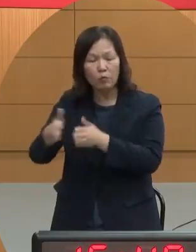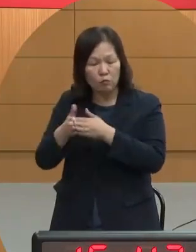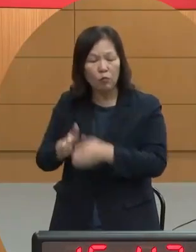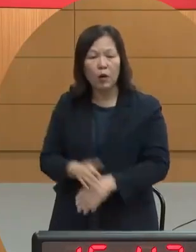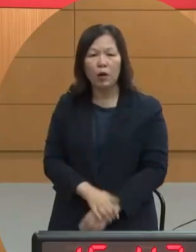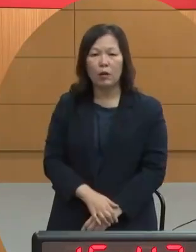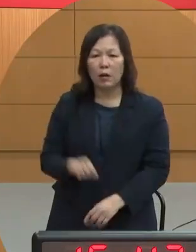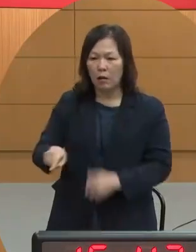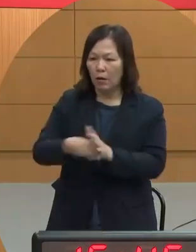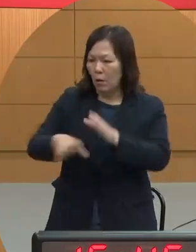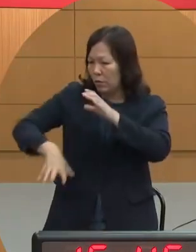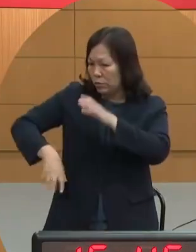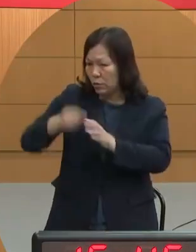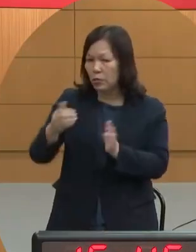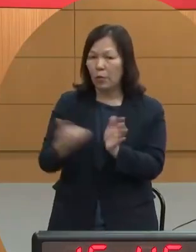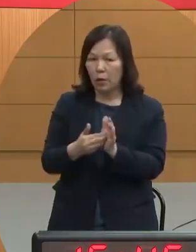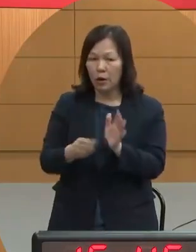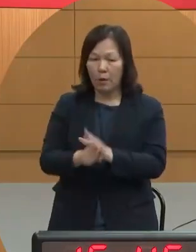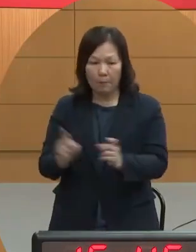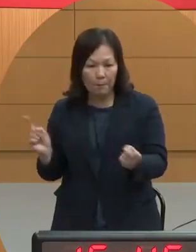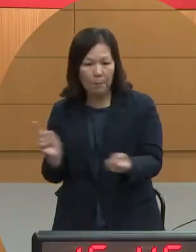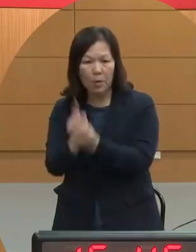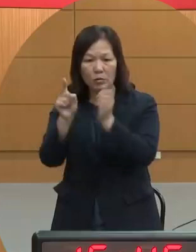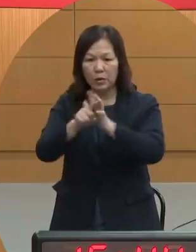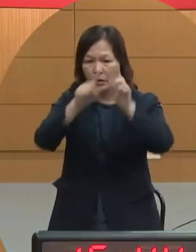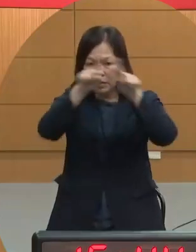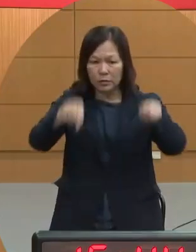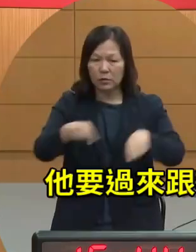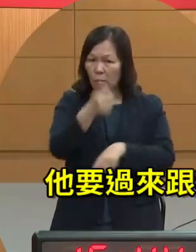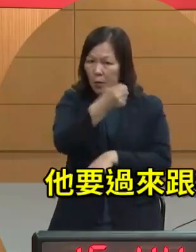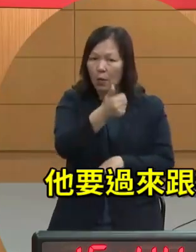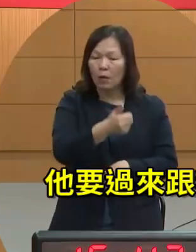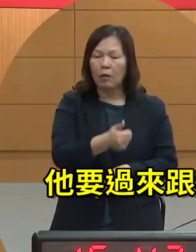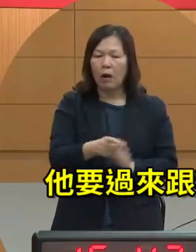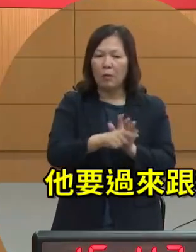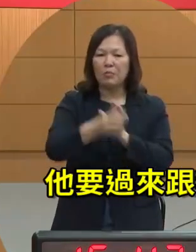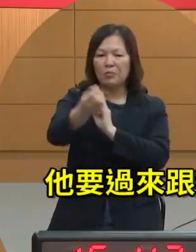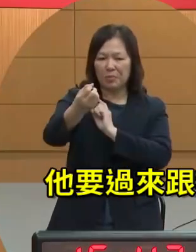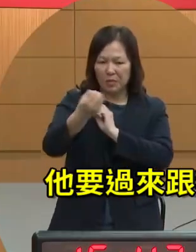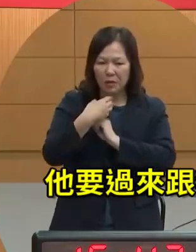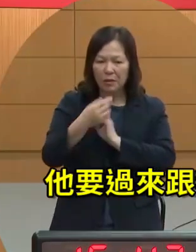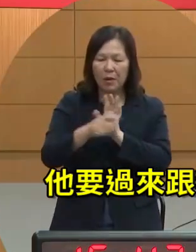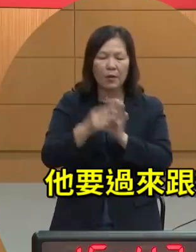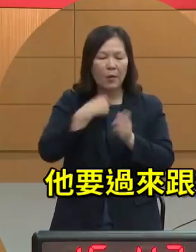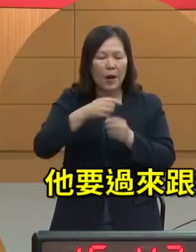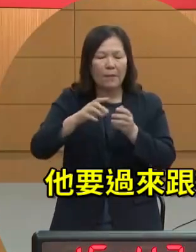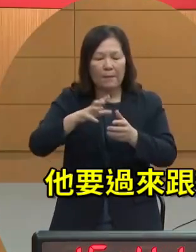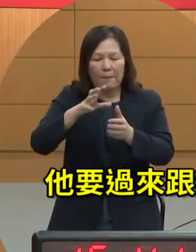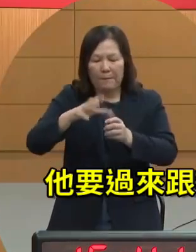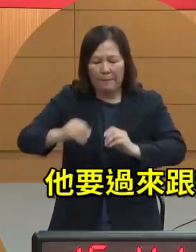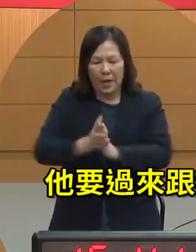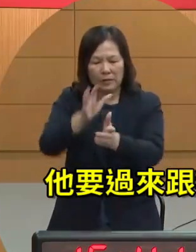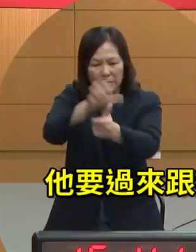那天我抽籤出來 遇到周典論 他要過來跟我講話 我馬上抓住他 我質疑他